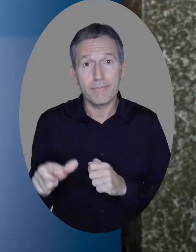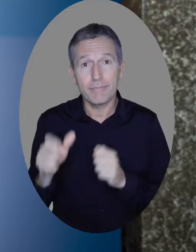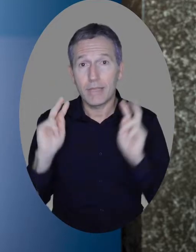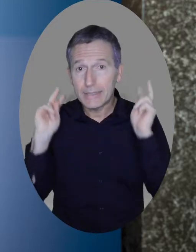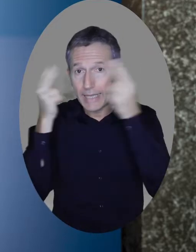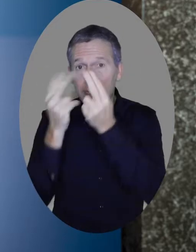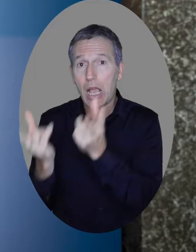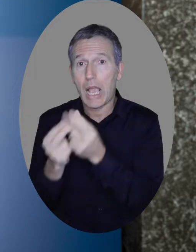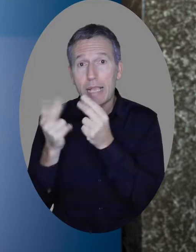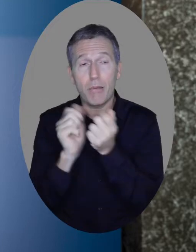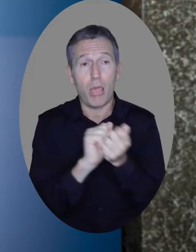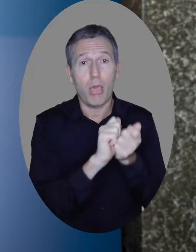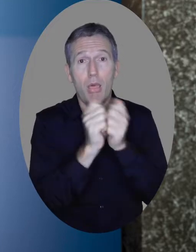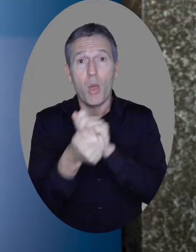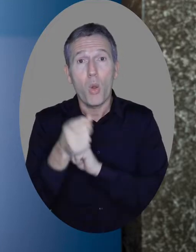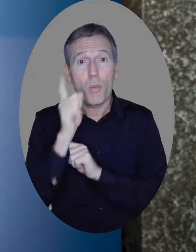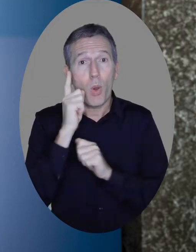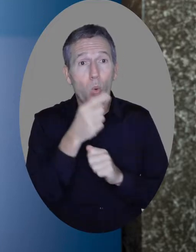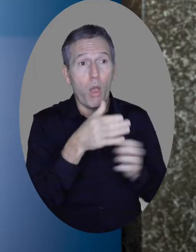à peu près bien passées pour lui, sa conquête a été assez facile.